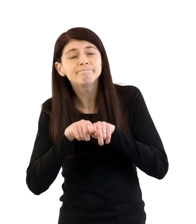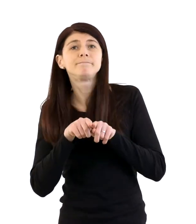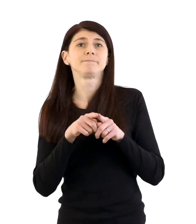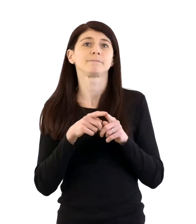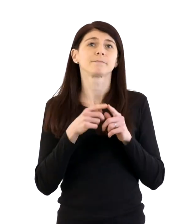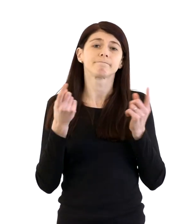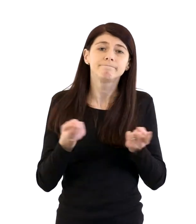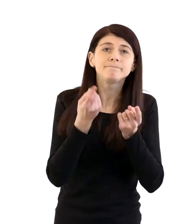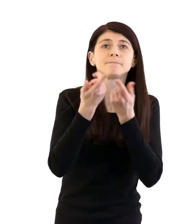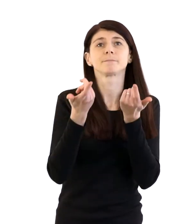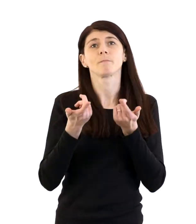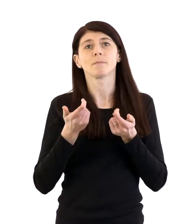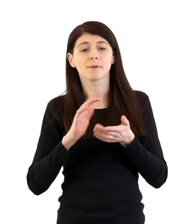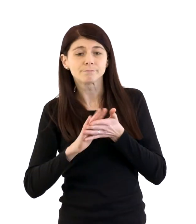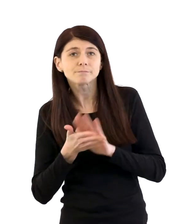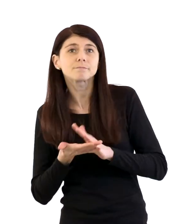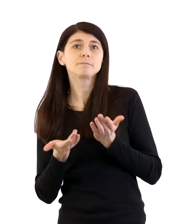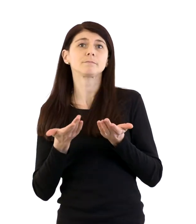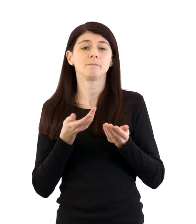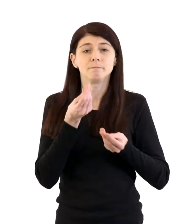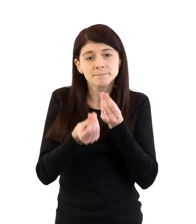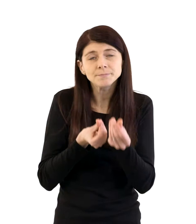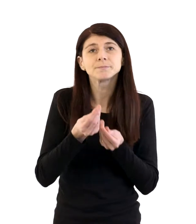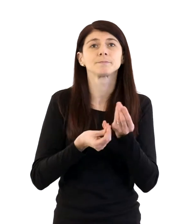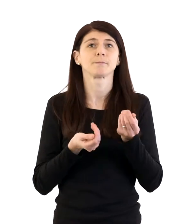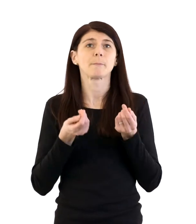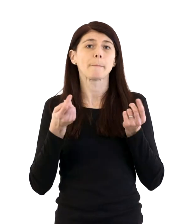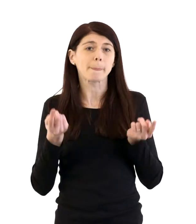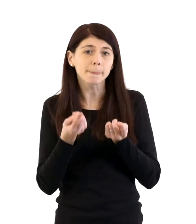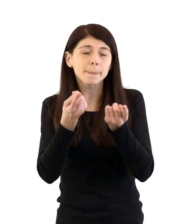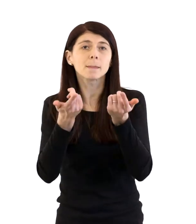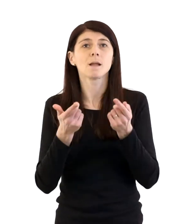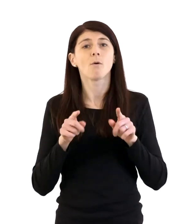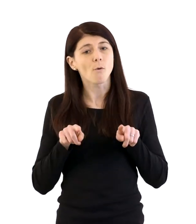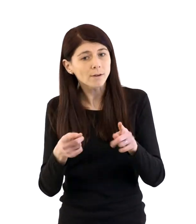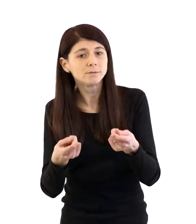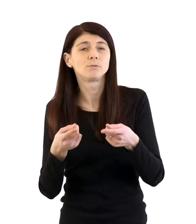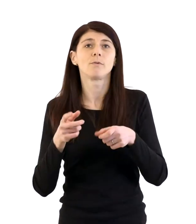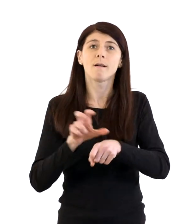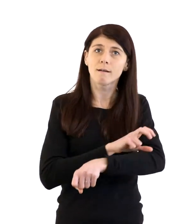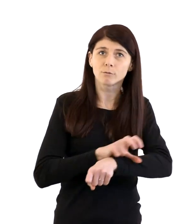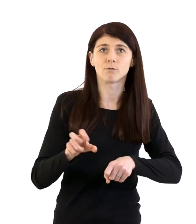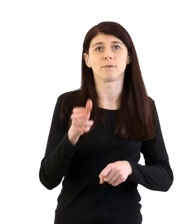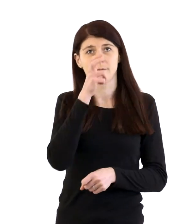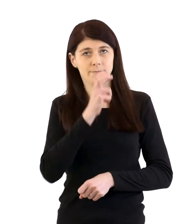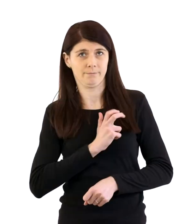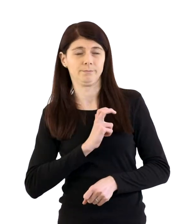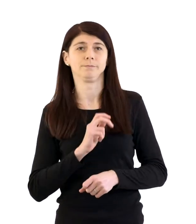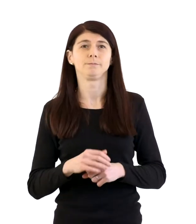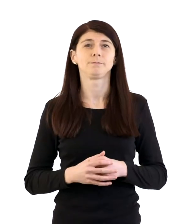z uwzględnieniem istniejących uwarunkowań rynkowych, finansowych, marketingowych, technologicznych, organizacyjnych i kadrowych.